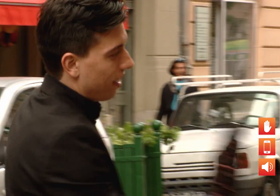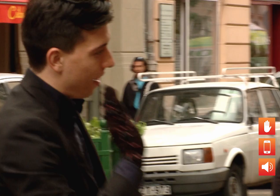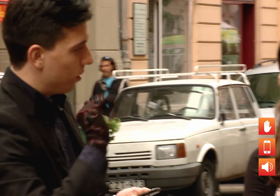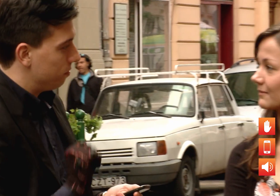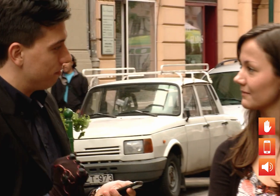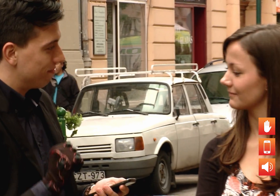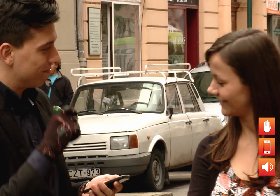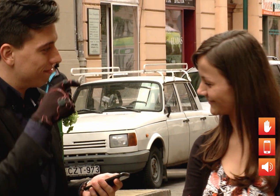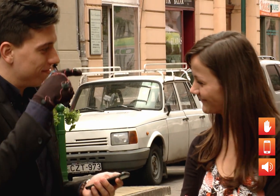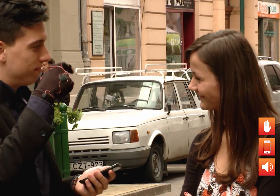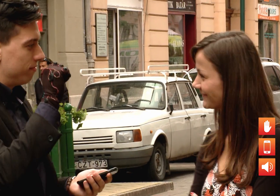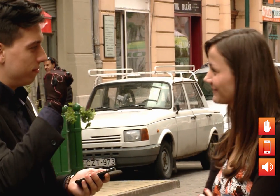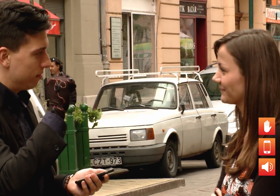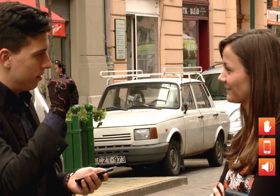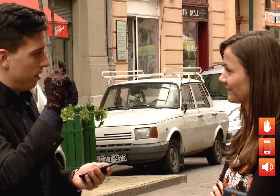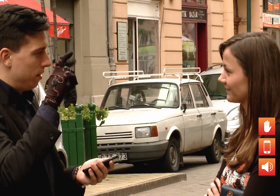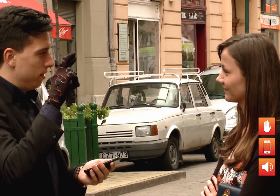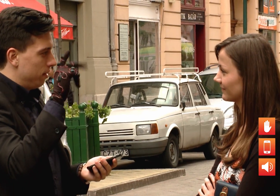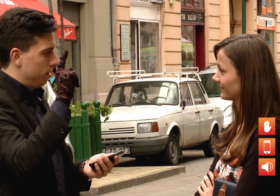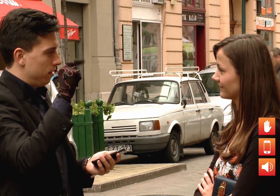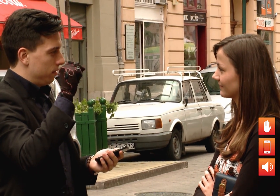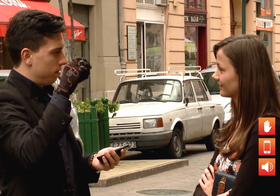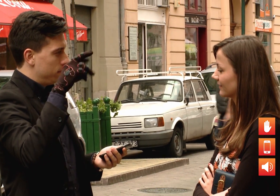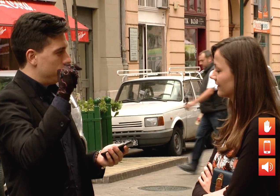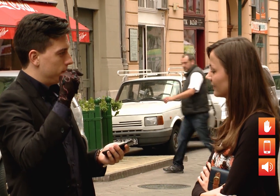Hello! Parlament?